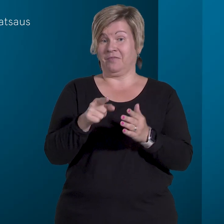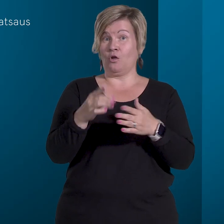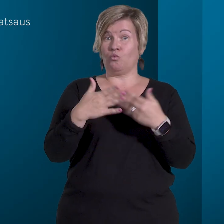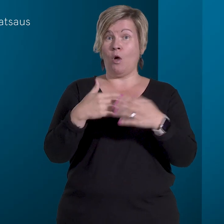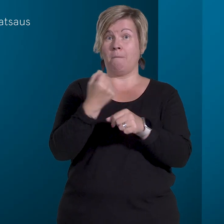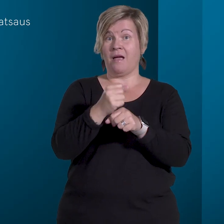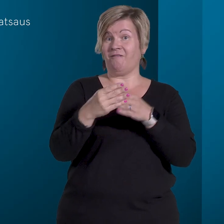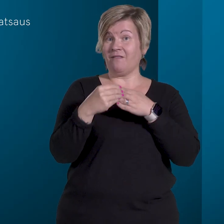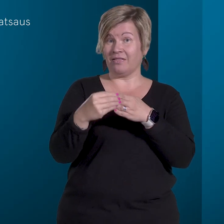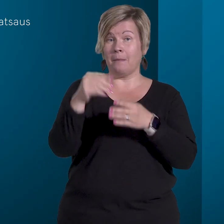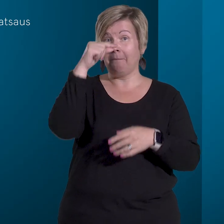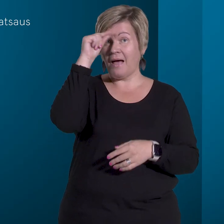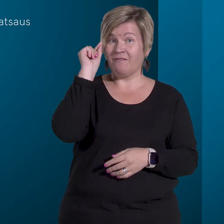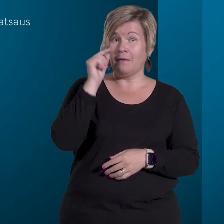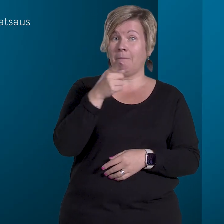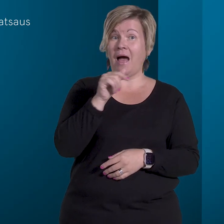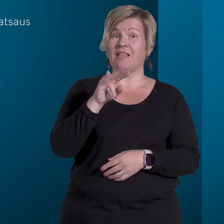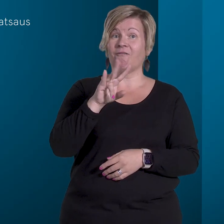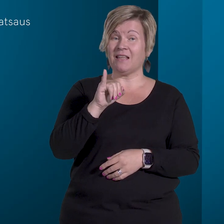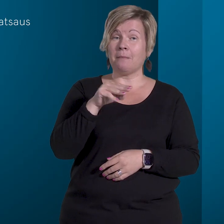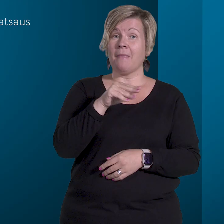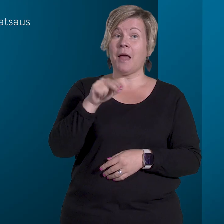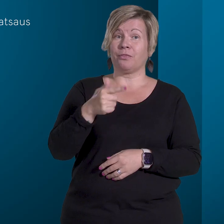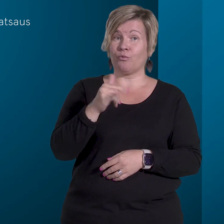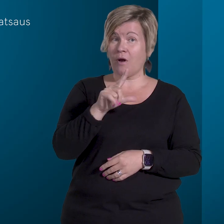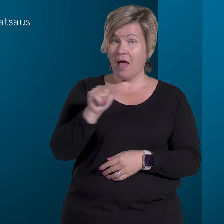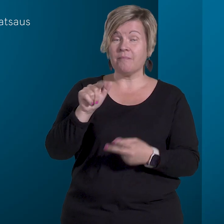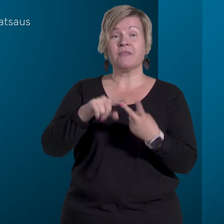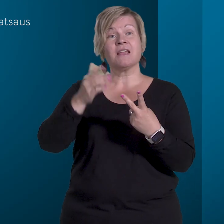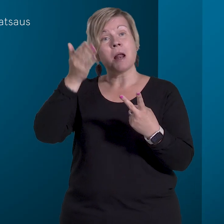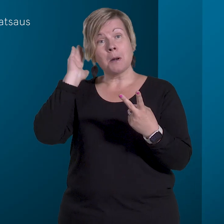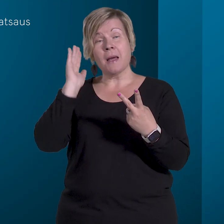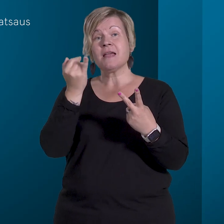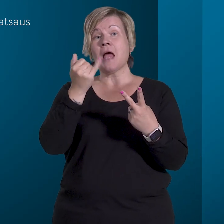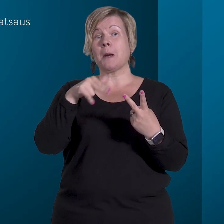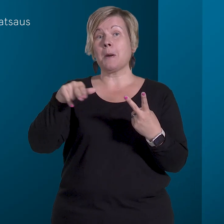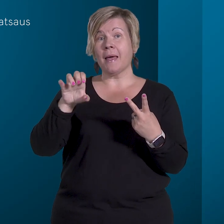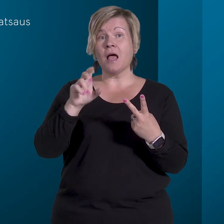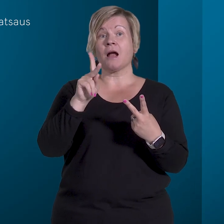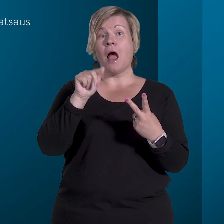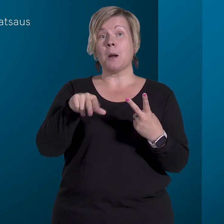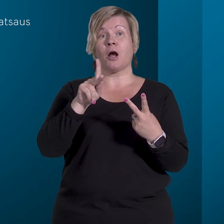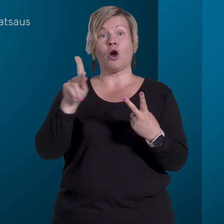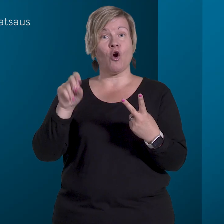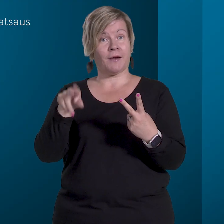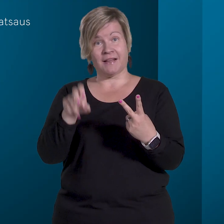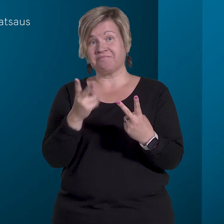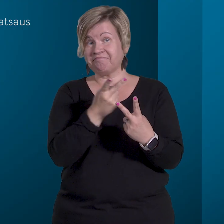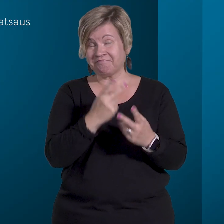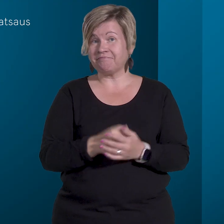Työpajan vetäjinä toimivat Päivi Mäntylä ja Janne Kankkonen.